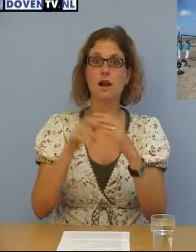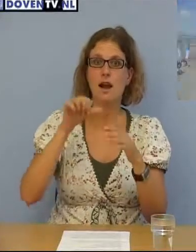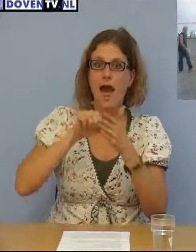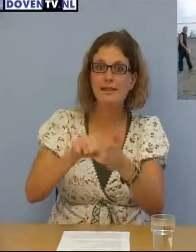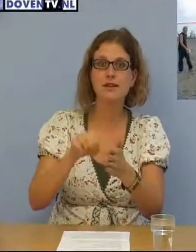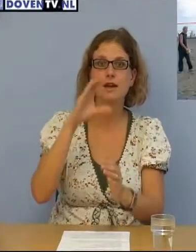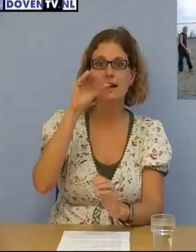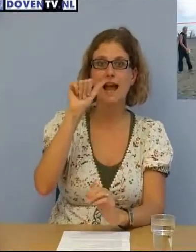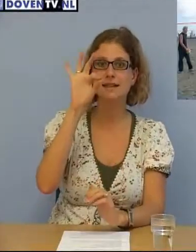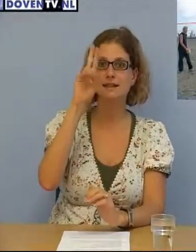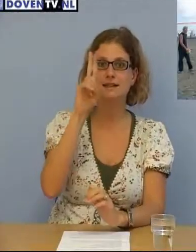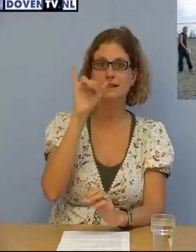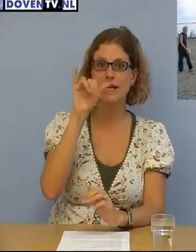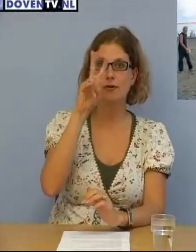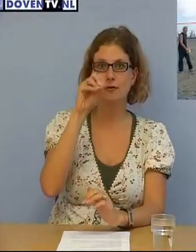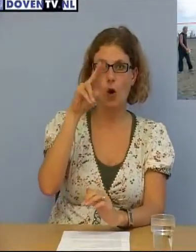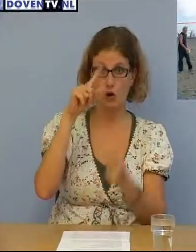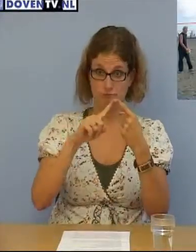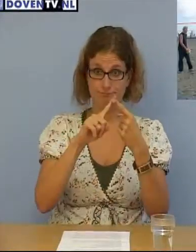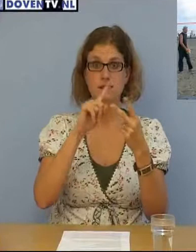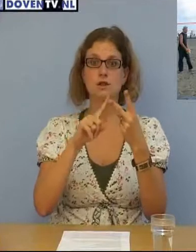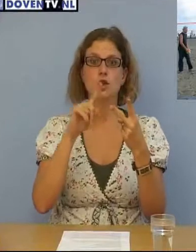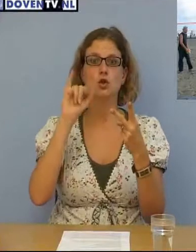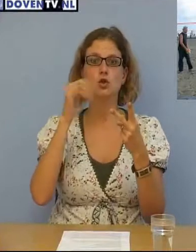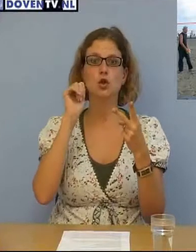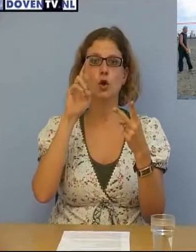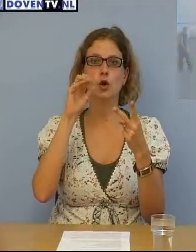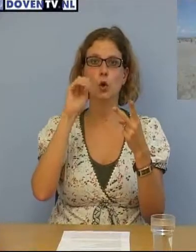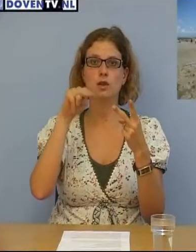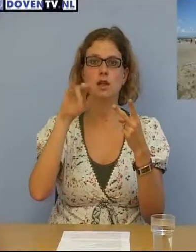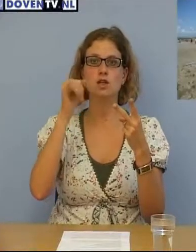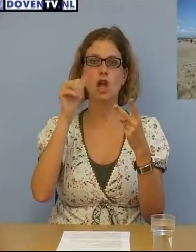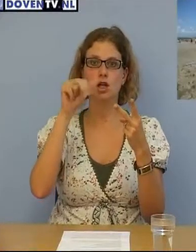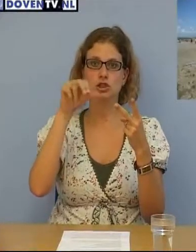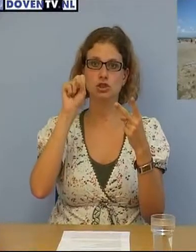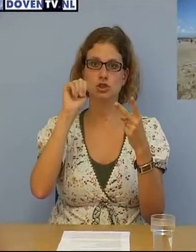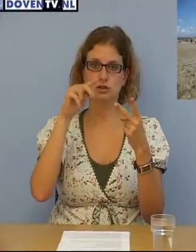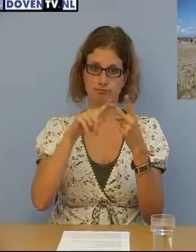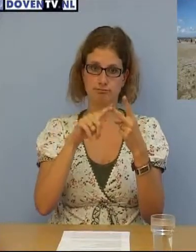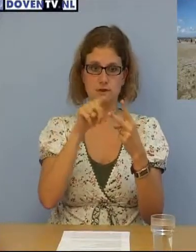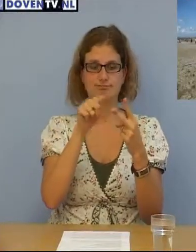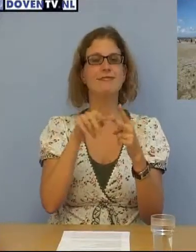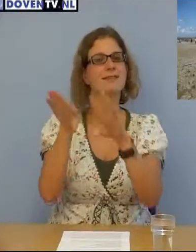onder de bezielende leiding van Cathy Vonk en Jeroen Jansen,